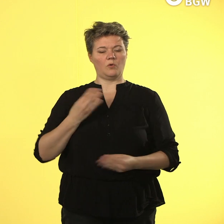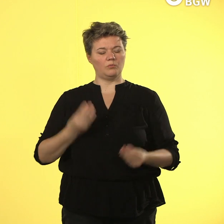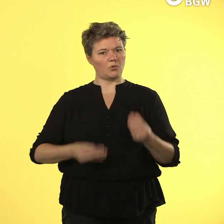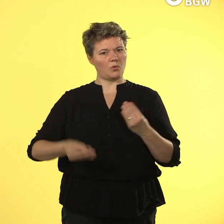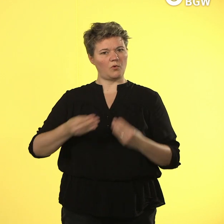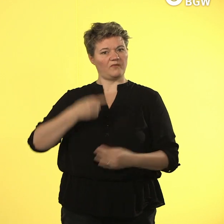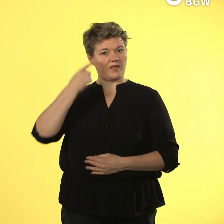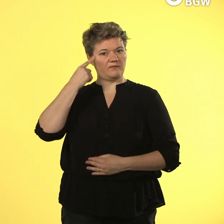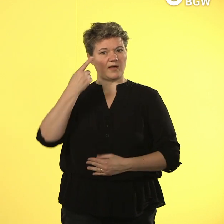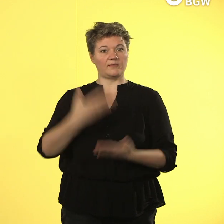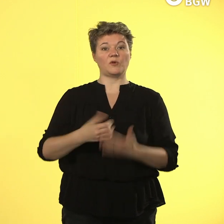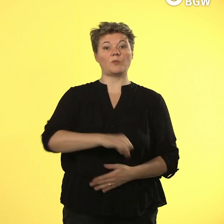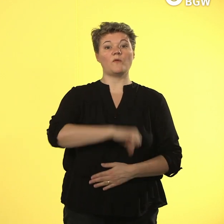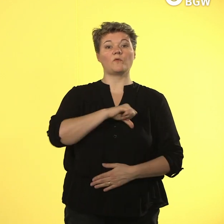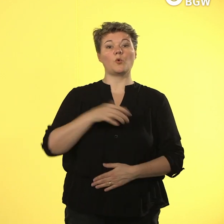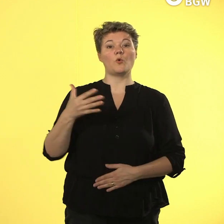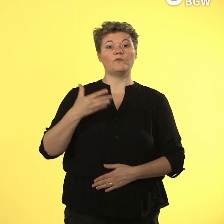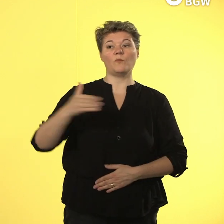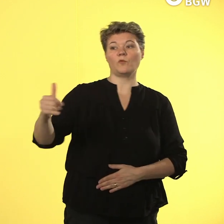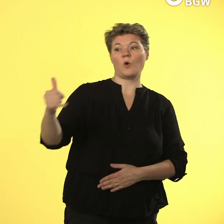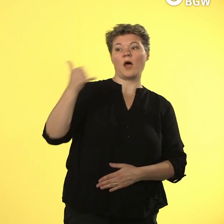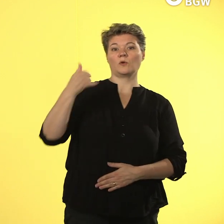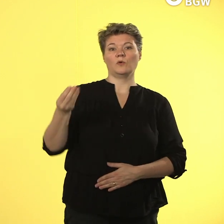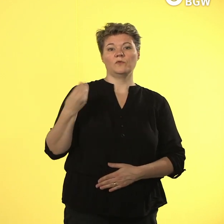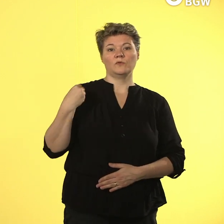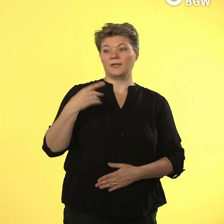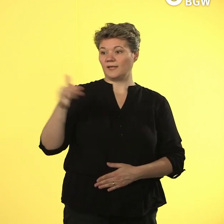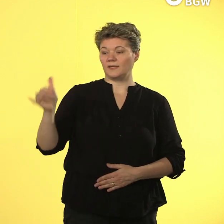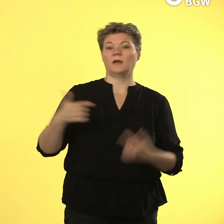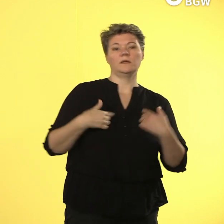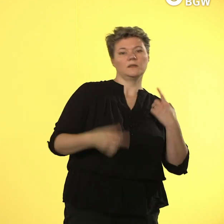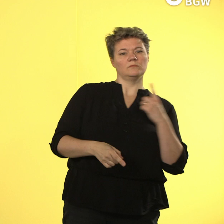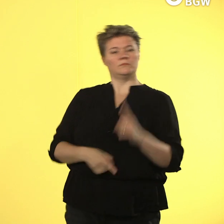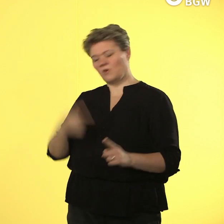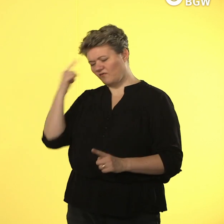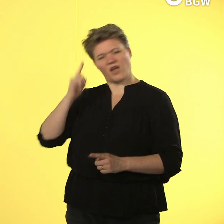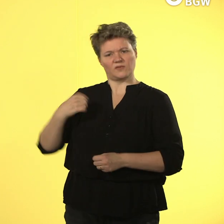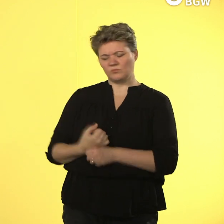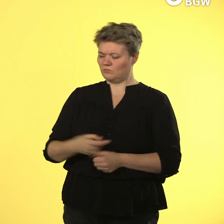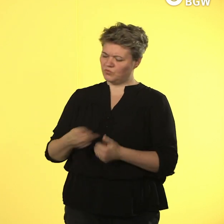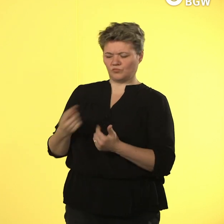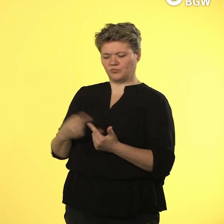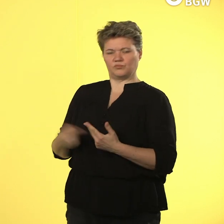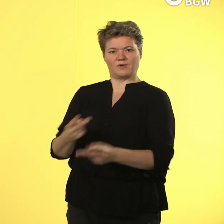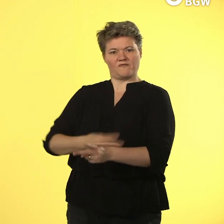und ich erscheine zum Dienst und kann das abspulen. Dann trägt das eine Belohnung in sich. Belohnungsstoffe werden ausgestoßen.